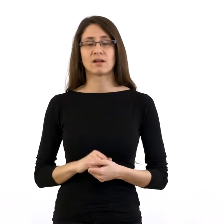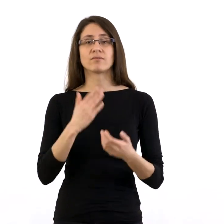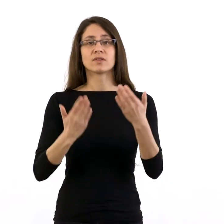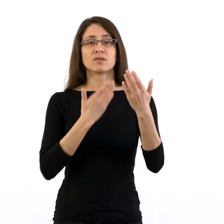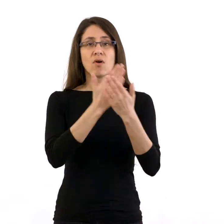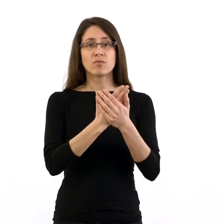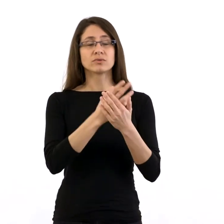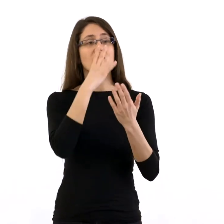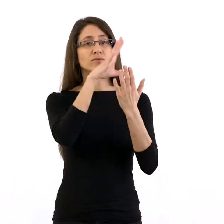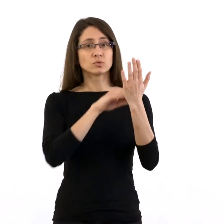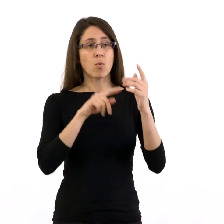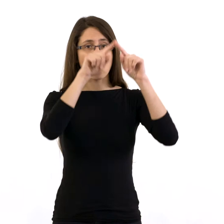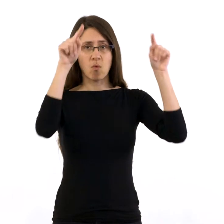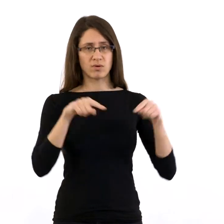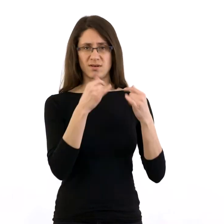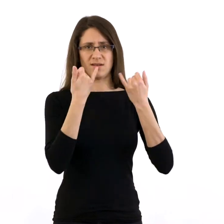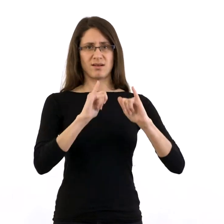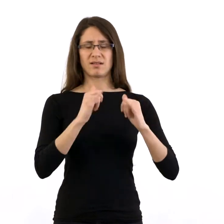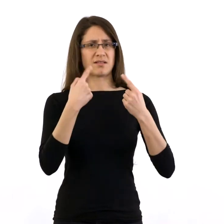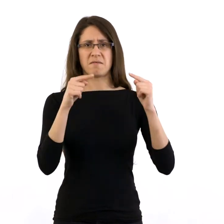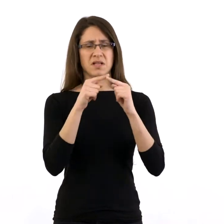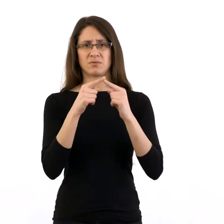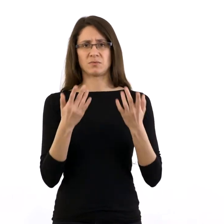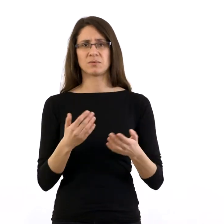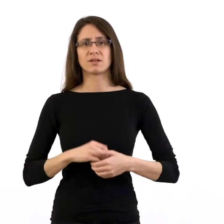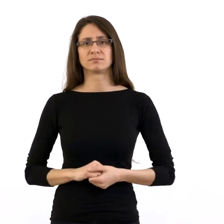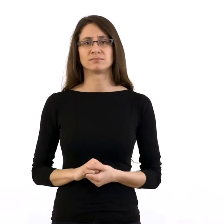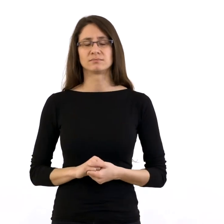złożenie oferty na nieprawidłowym wzorze.